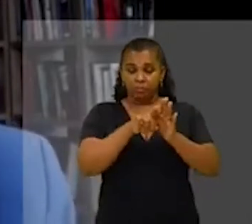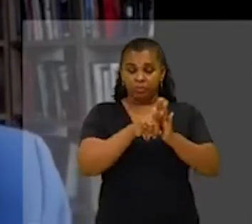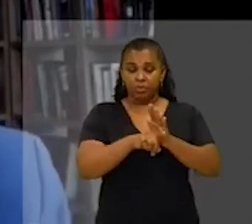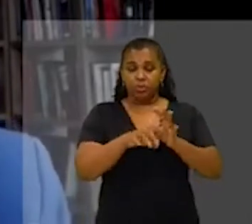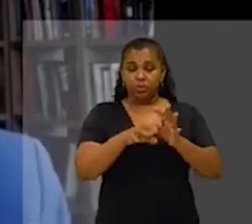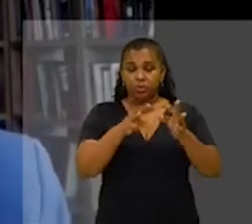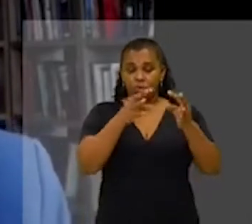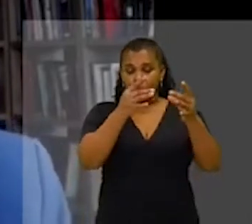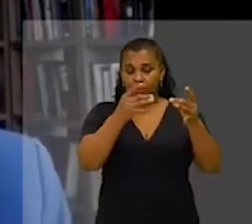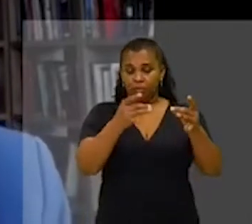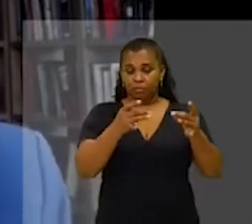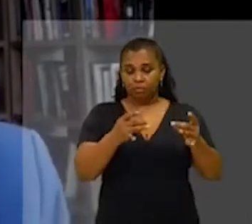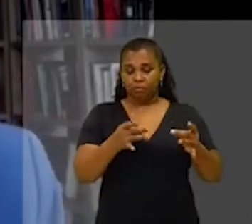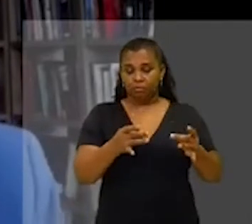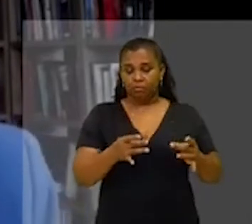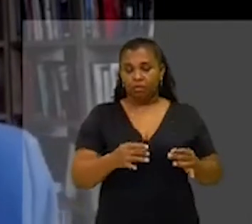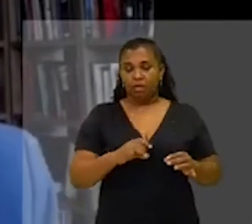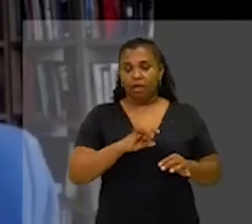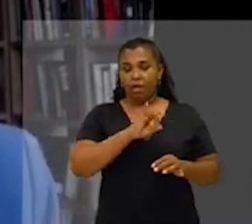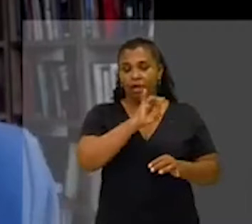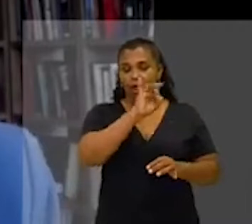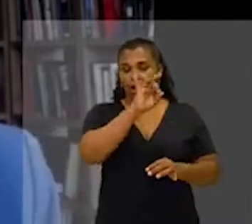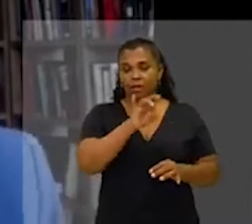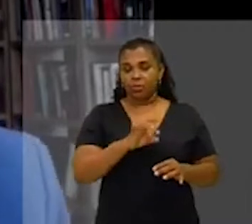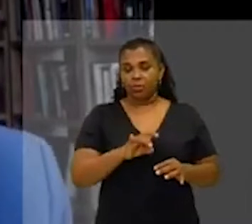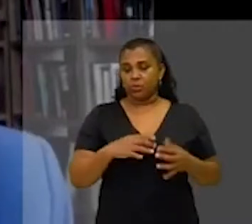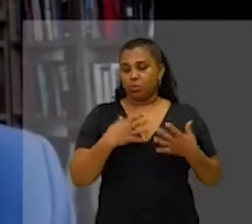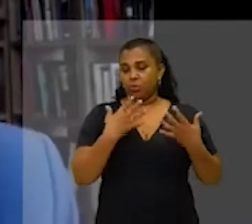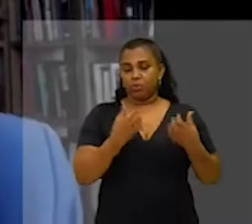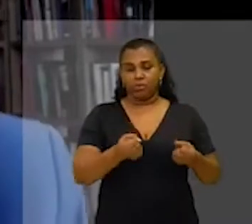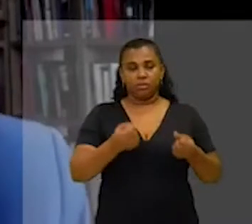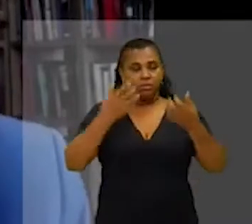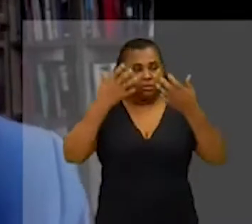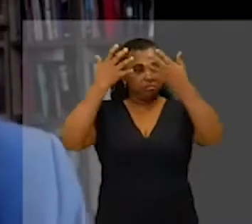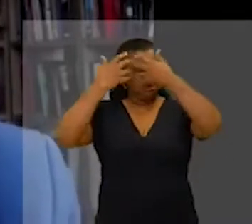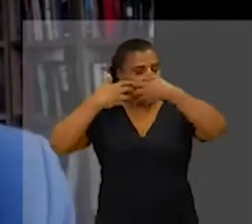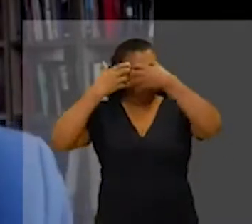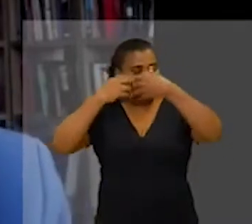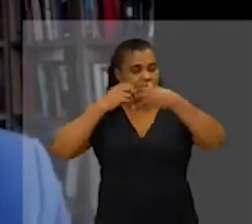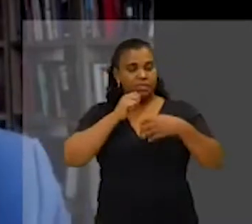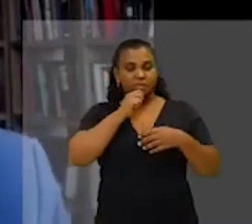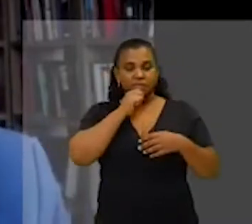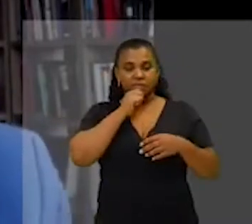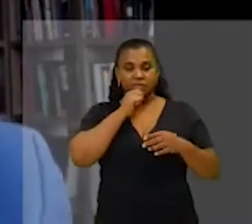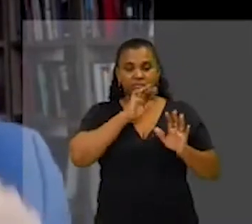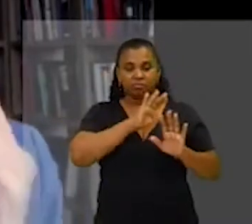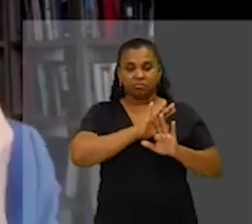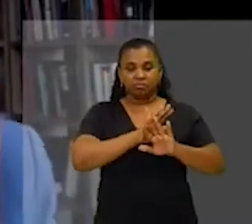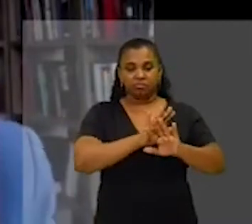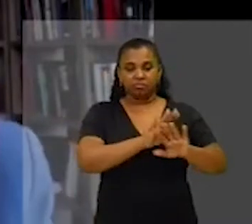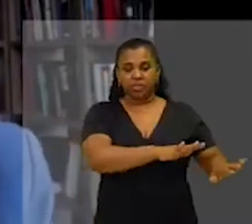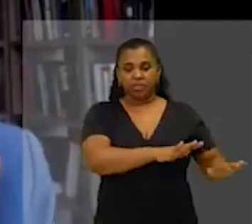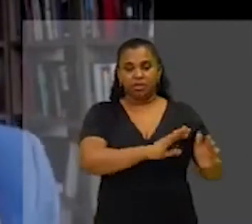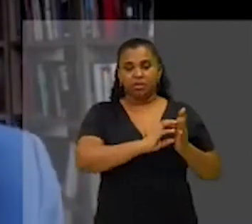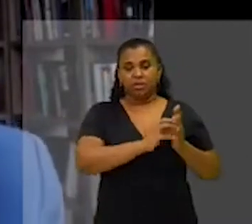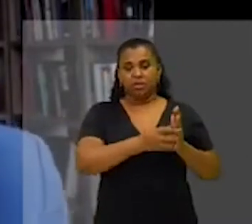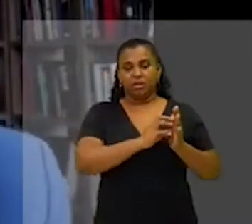ou que de modo irrefletido refutam registro de candidaturas coletivos são colegas eu digo